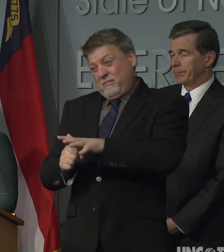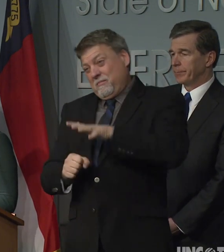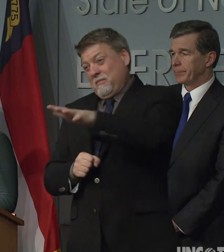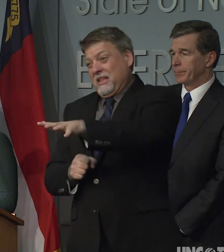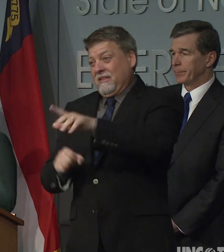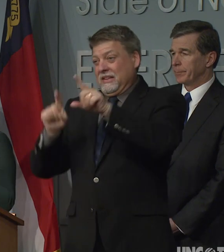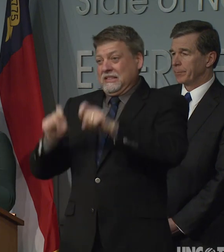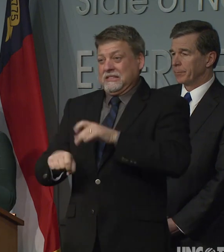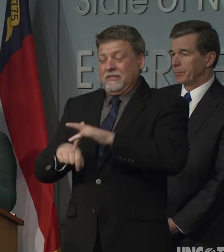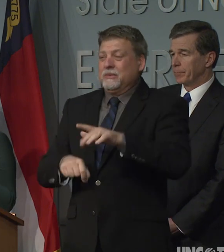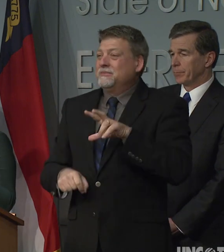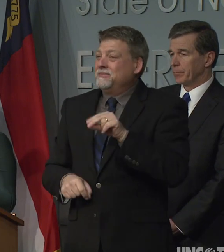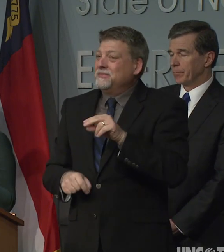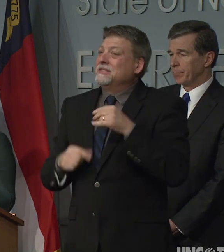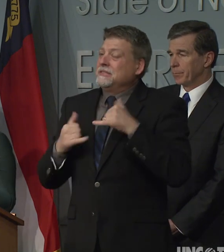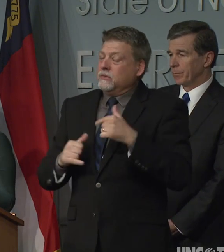la cadena de suministro.